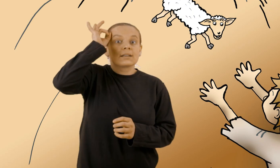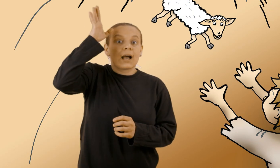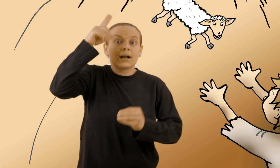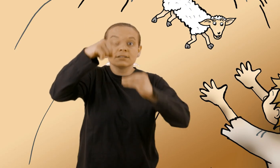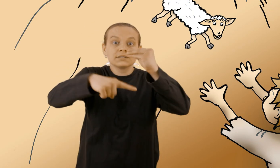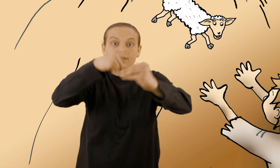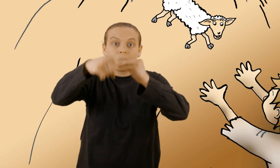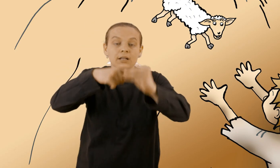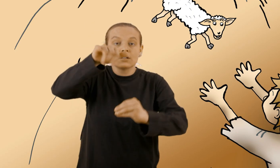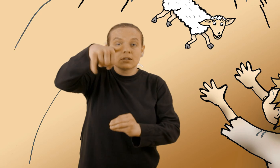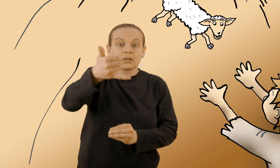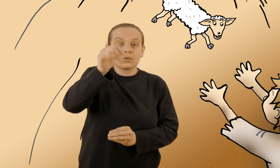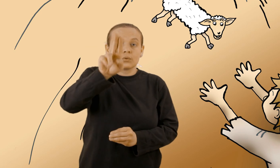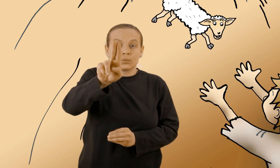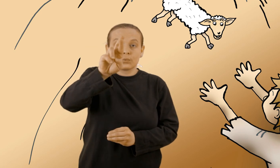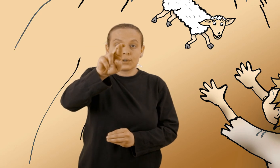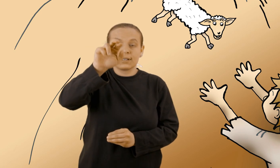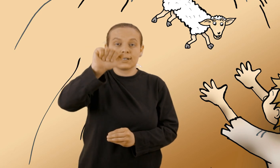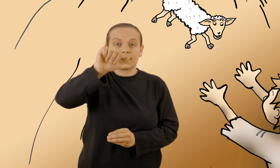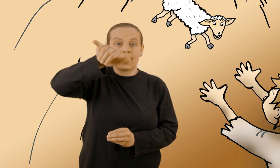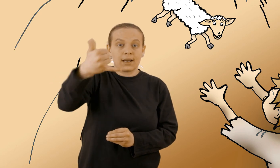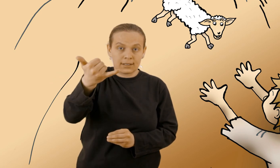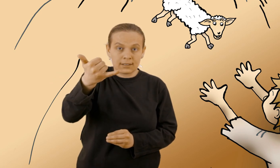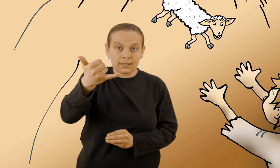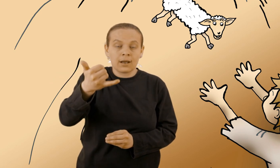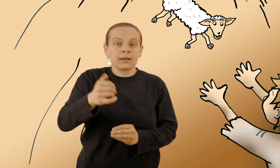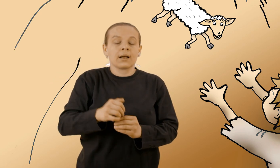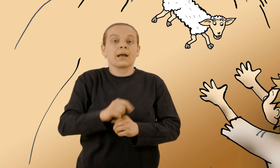Na Jurjevo (sveti J-U-R-A-J)